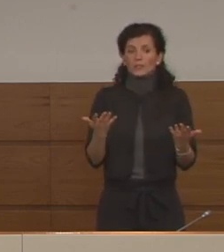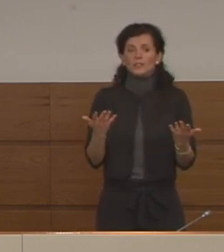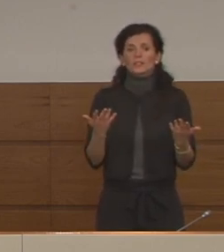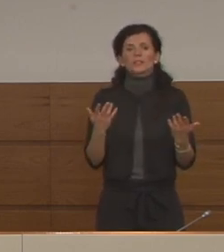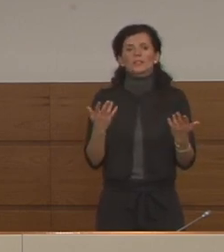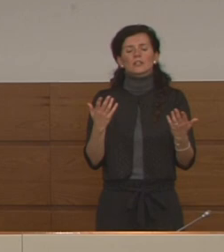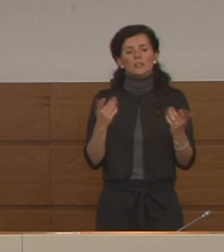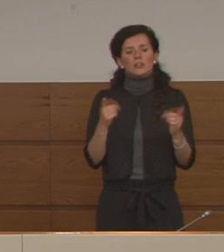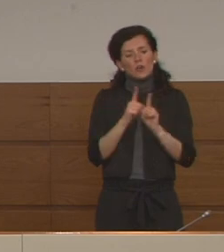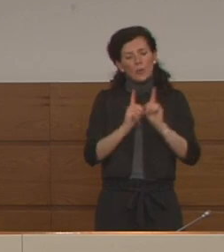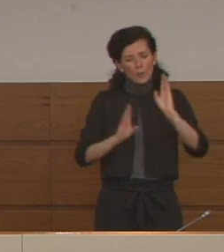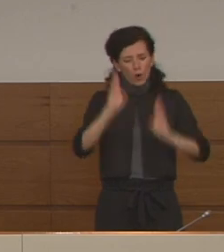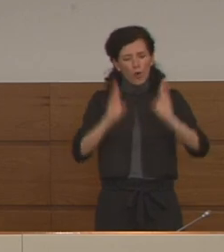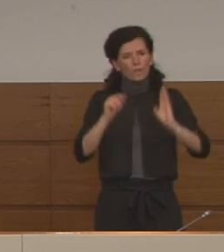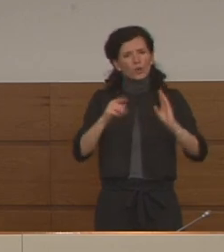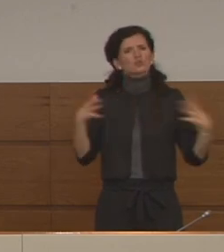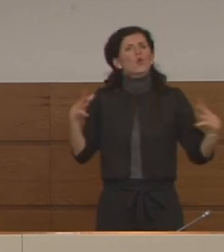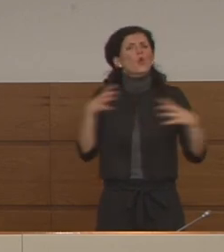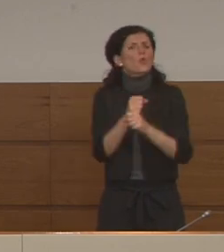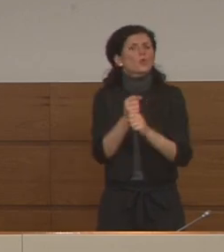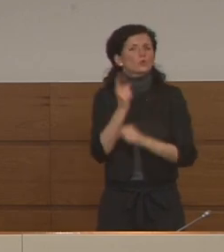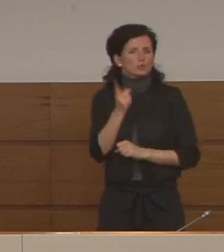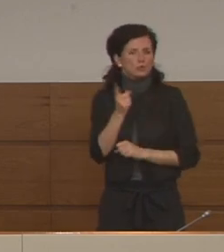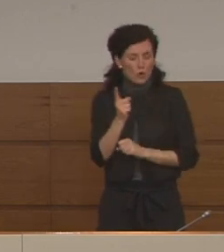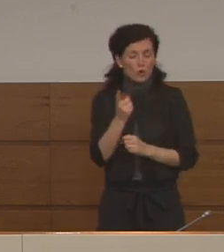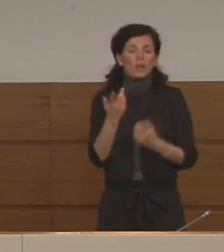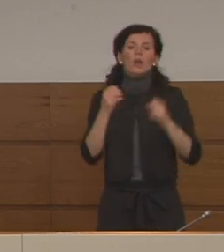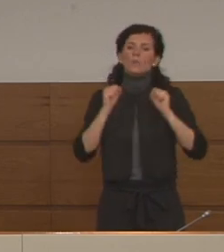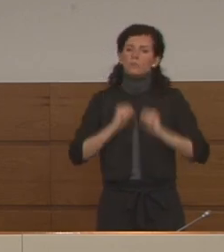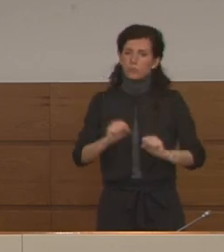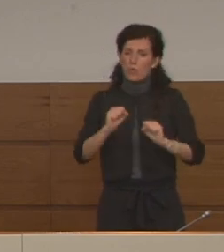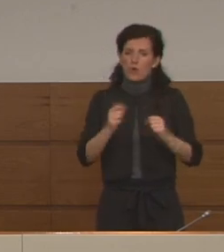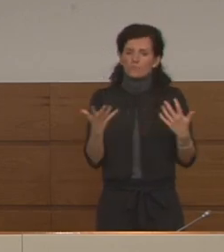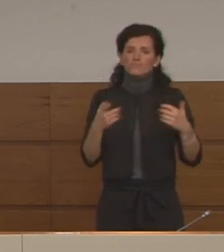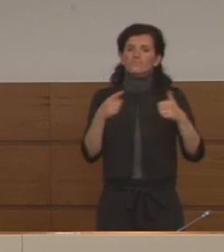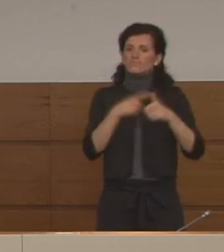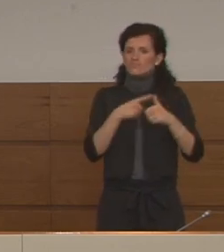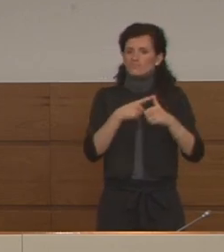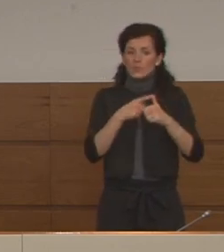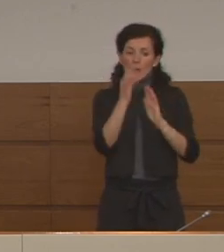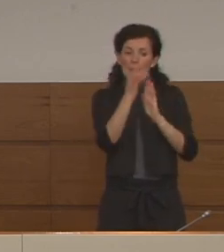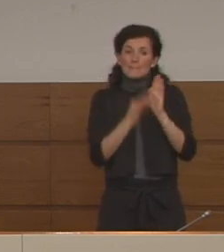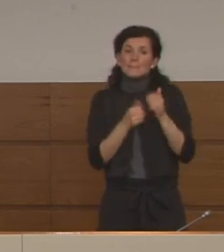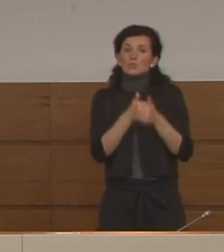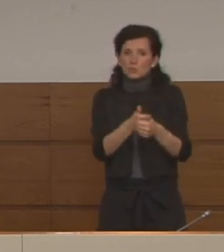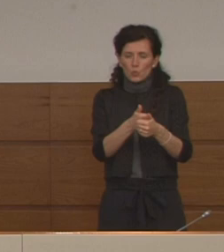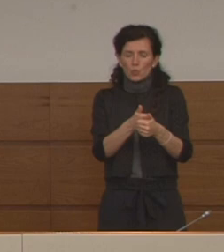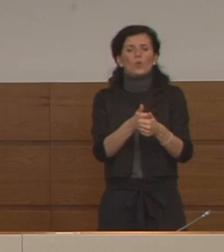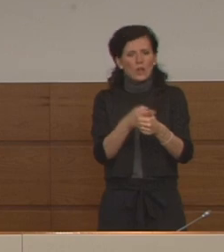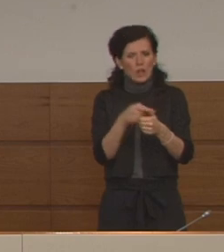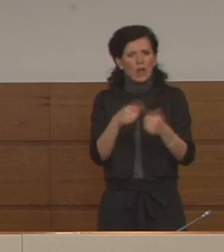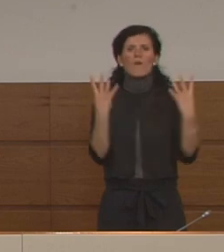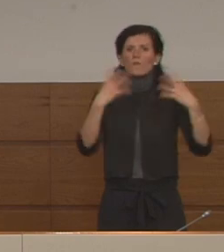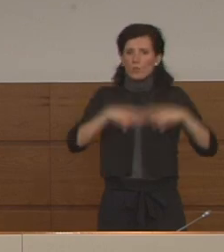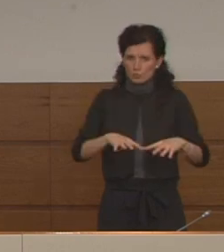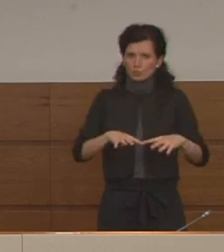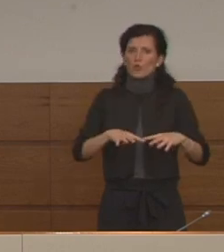raffronto può essere che, primo, le misure hanno funzionato e funzionano bene nel